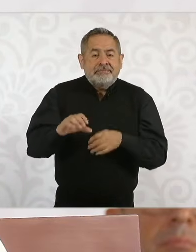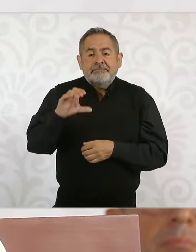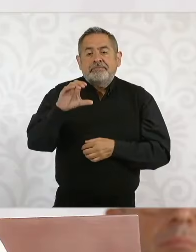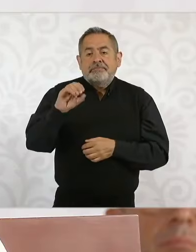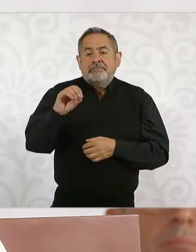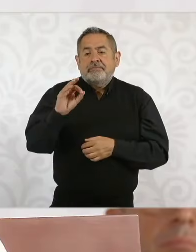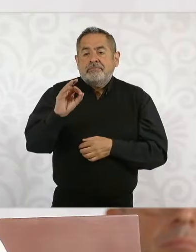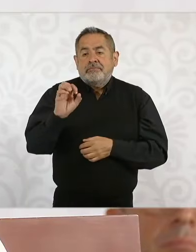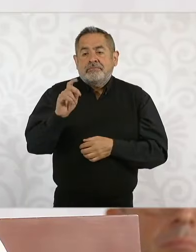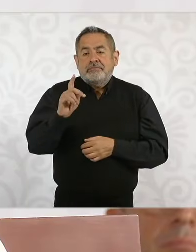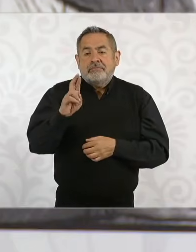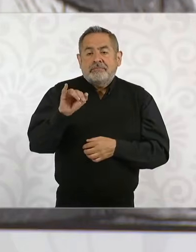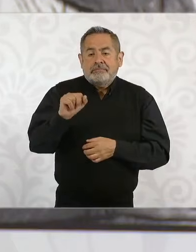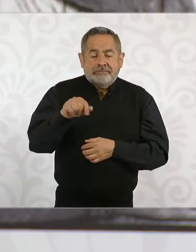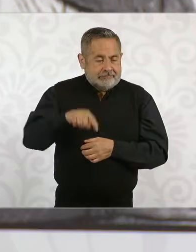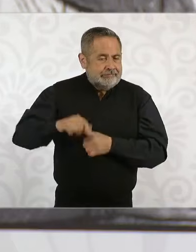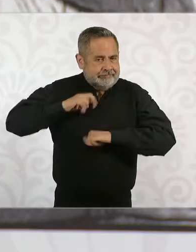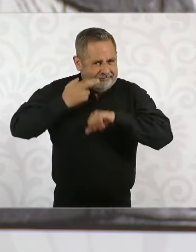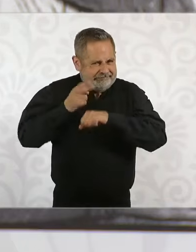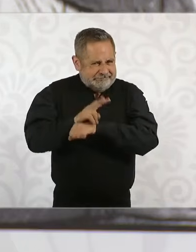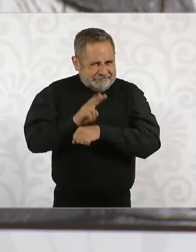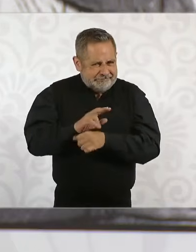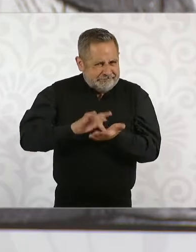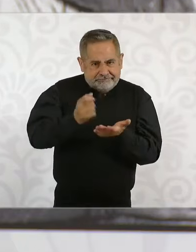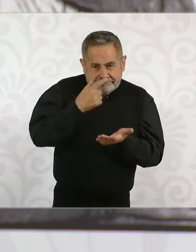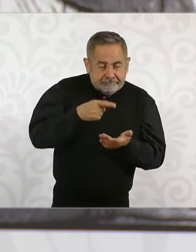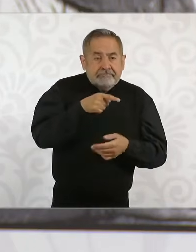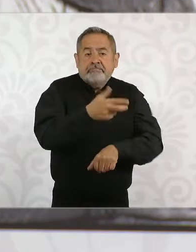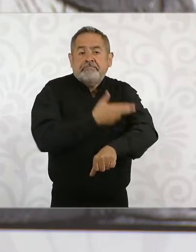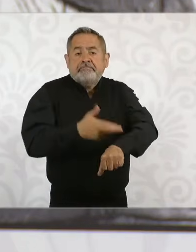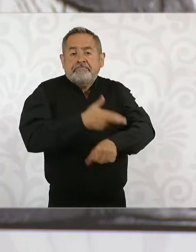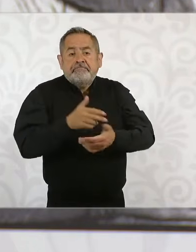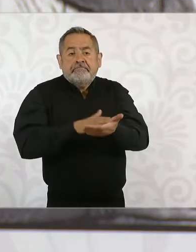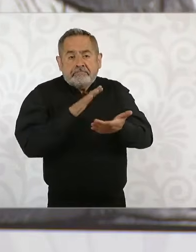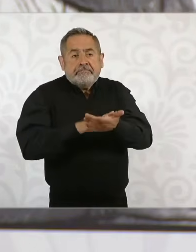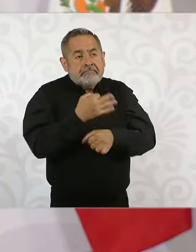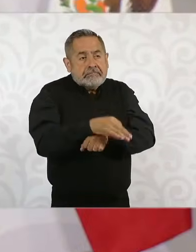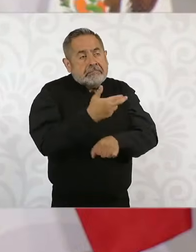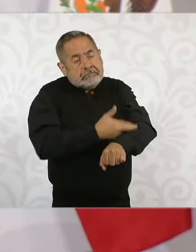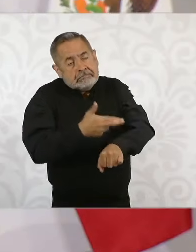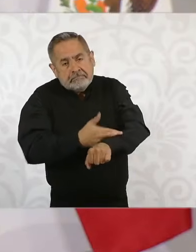de tal manera que al lograr nosotros la simplificación de los trámites en COFEPRIS,